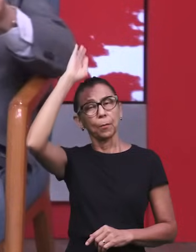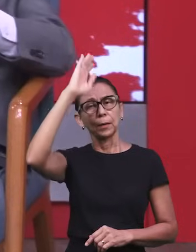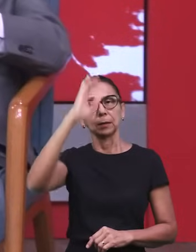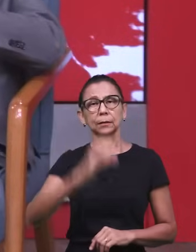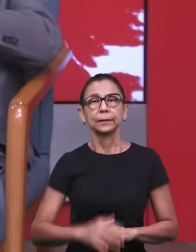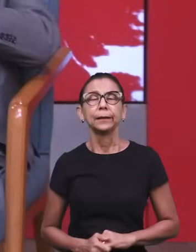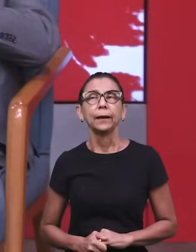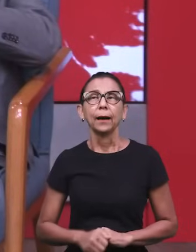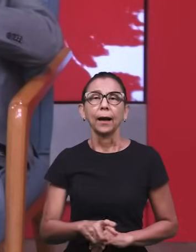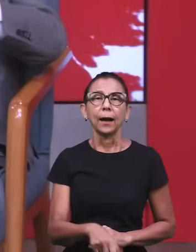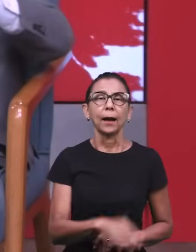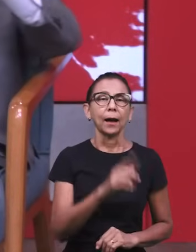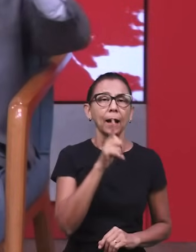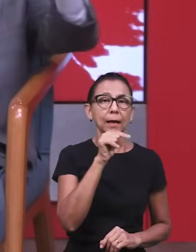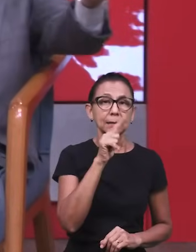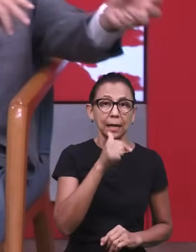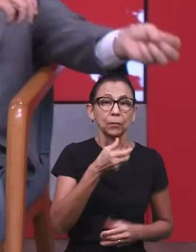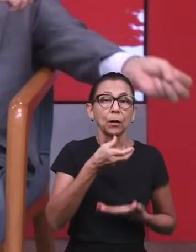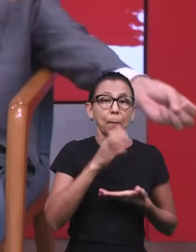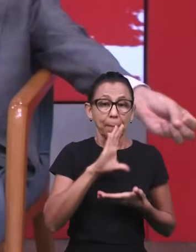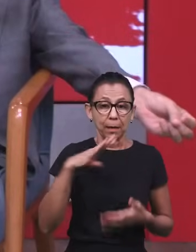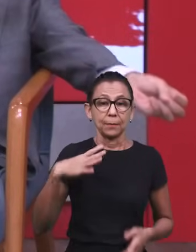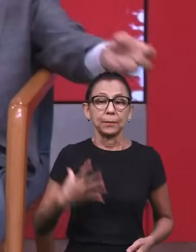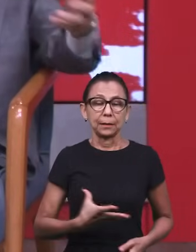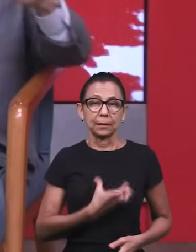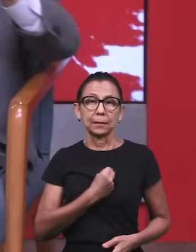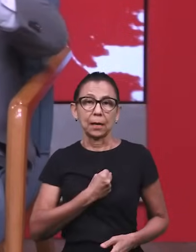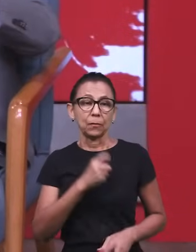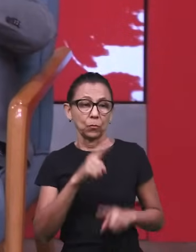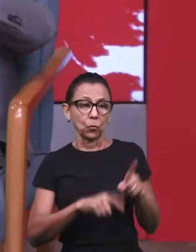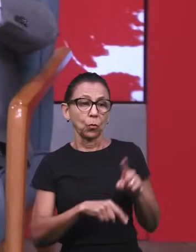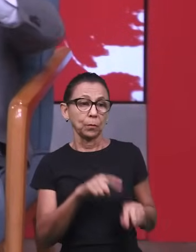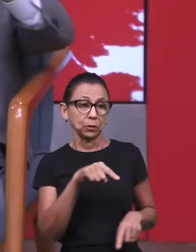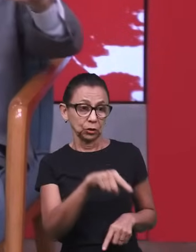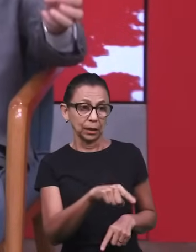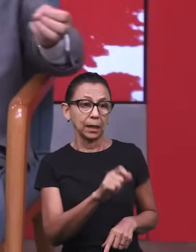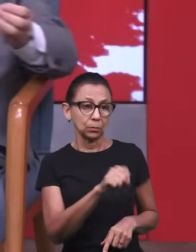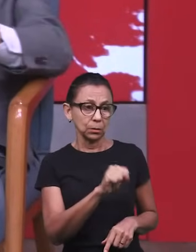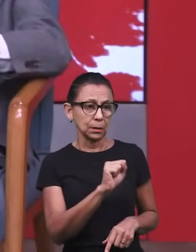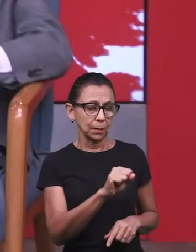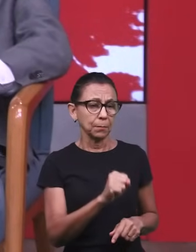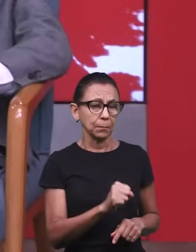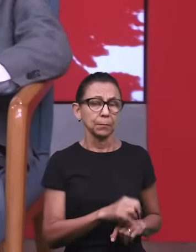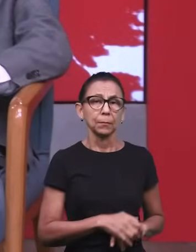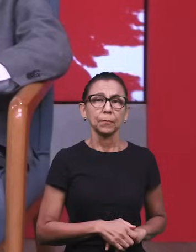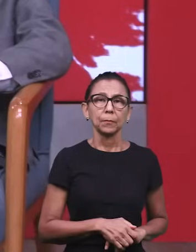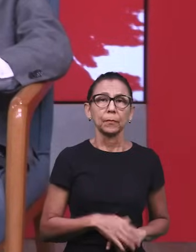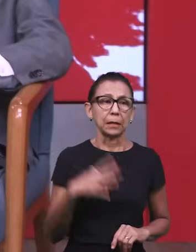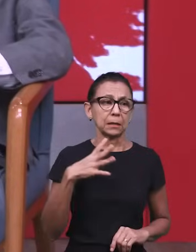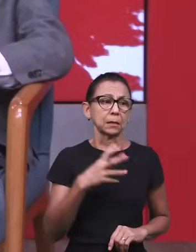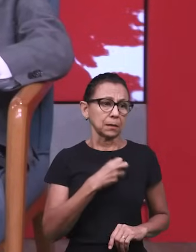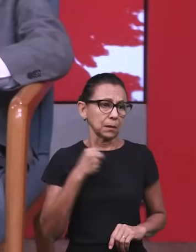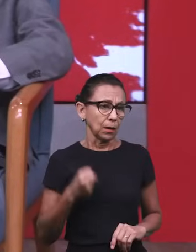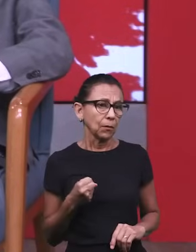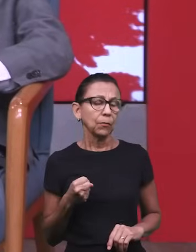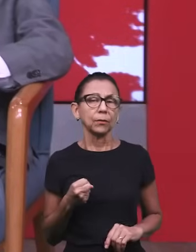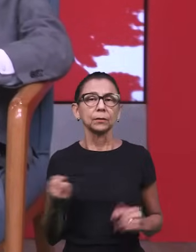que é que é salvadora que que é cura que o objeto é aquela coisa toda isso se se perdeu nisso isso